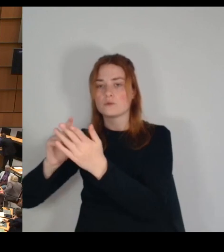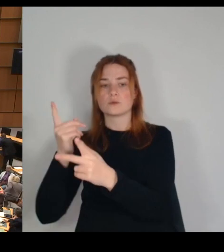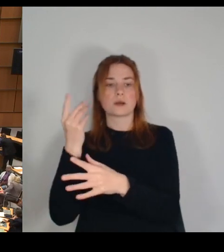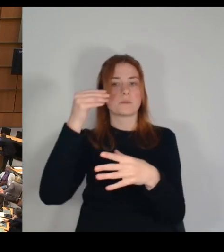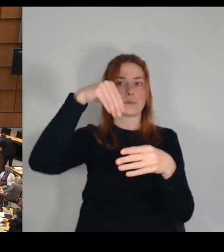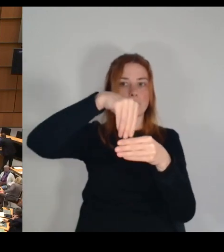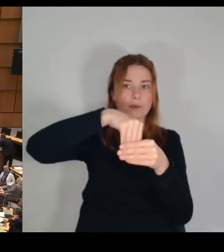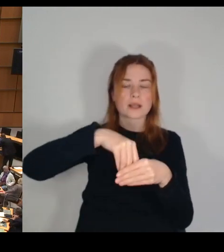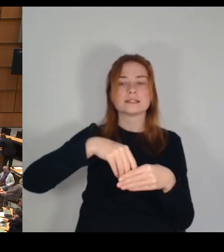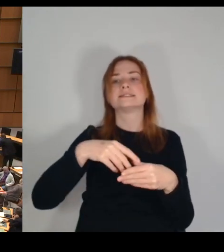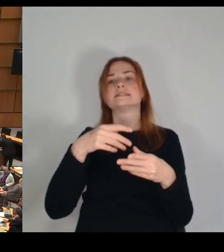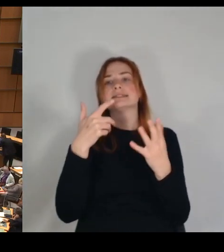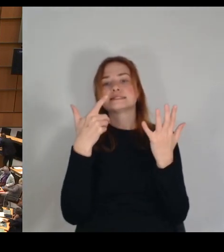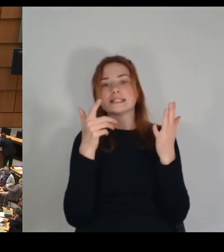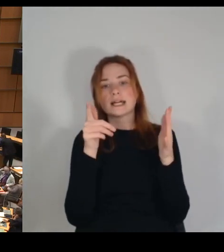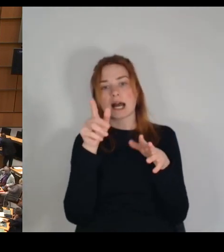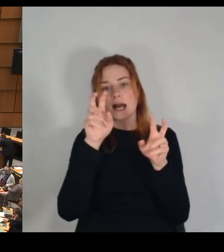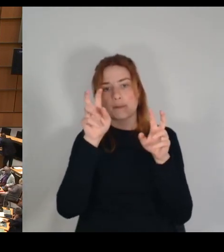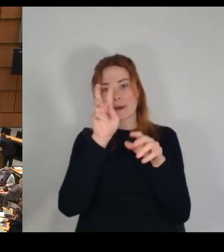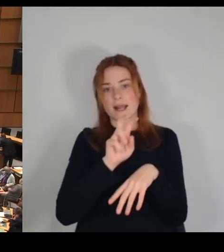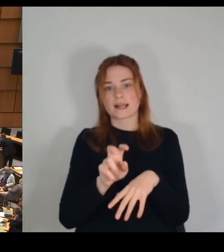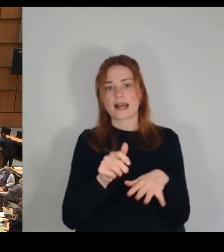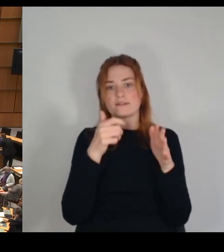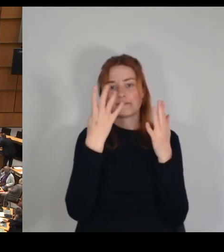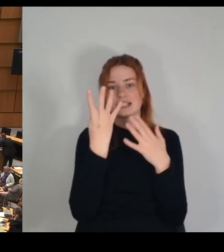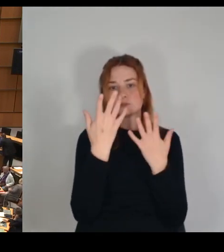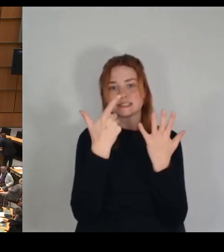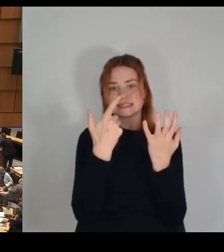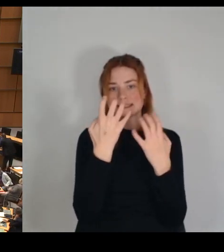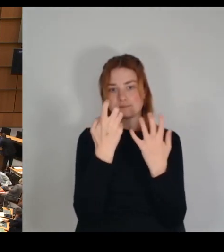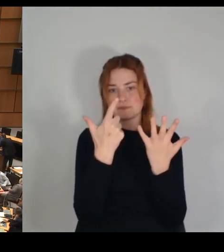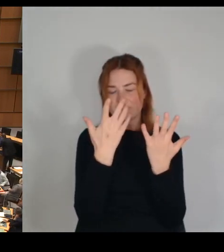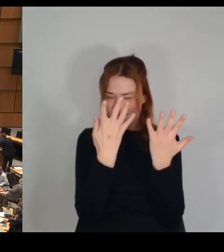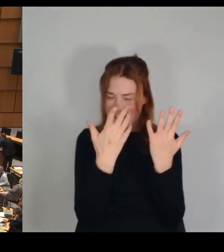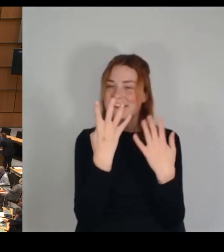Der Umschlag ist auch erst dann in die Wahlurne zu legen, wenn die Stimmabgabe von einer Beisitzerin oder einem